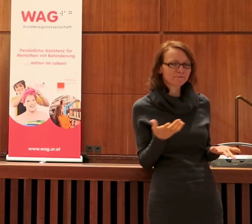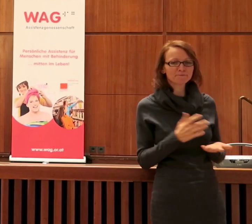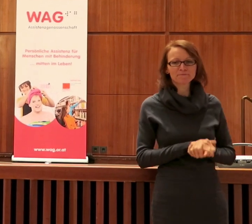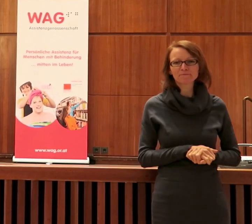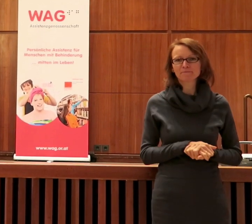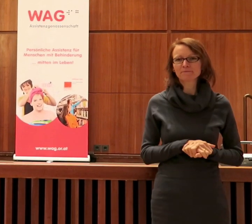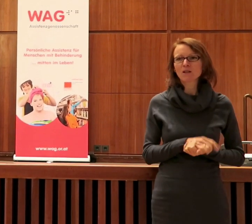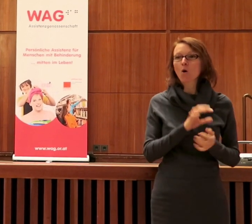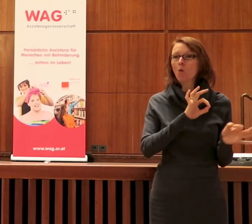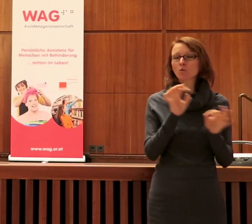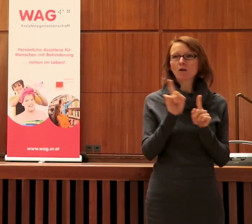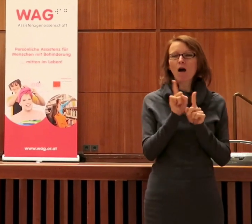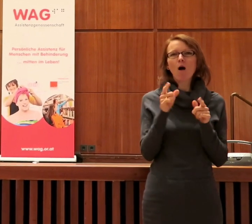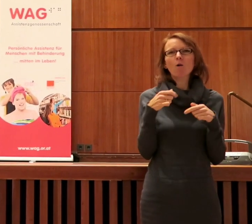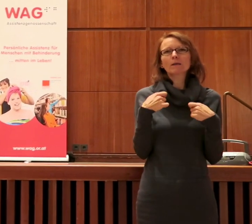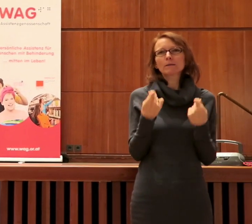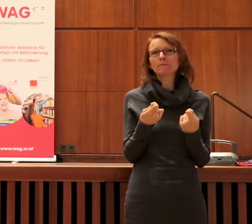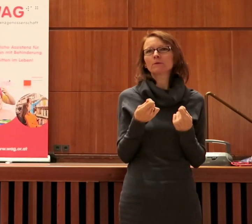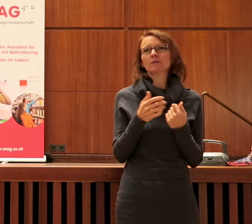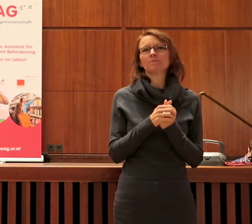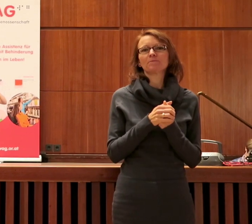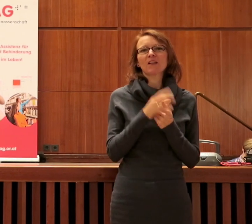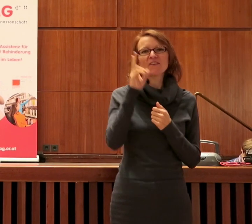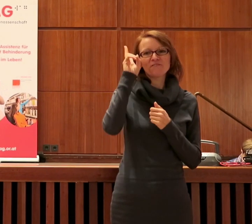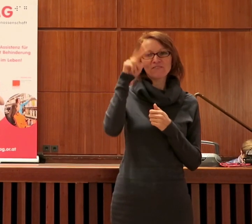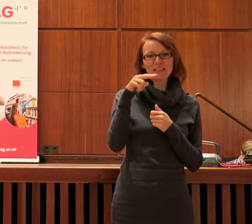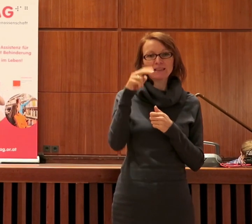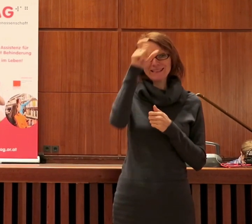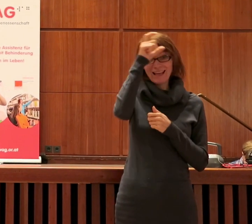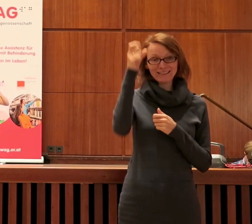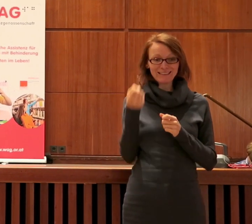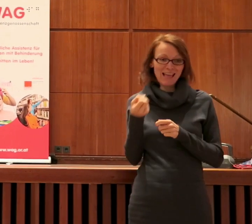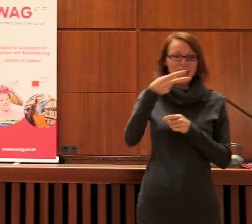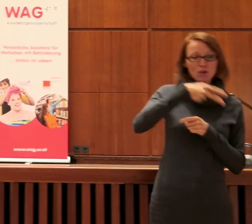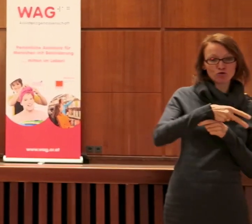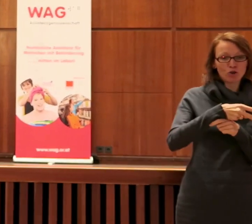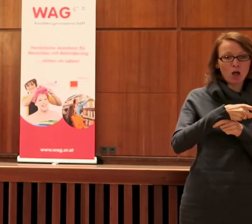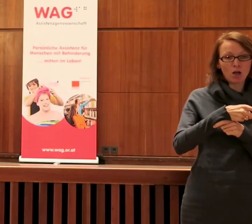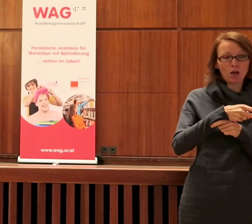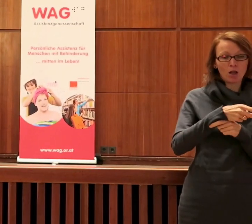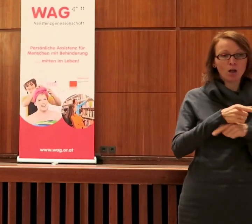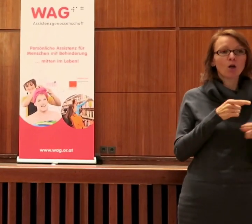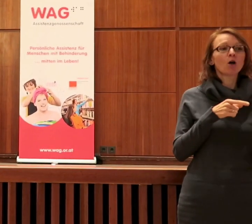Man hat dies öfters in Wien, wenn man in ein Taxi steigt. Dann heißt es: Du sagen, ich fahre!